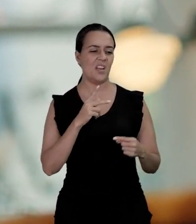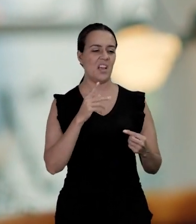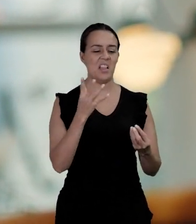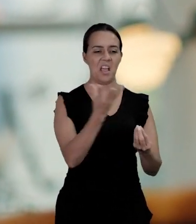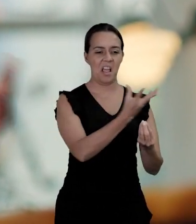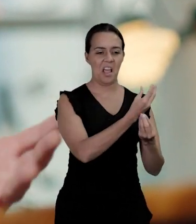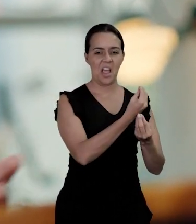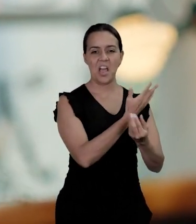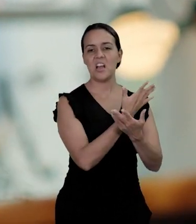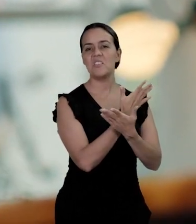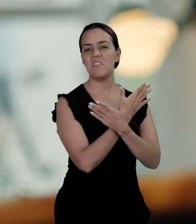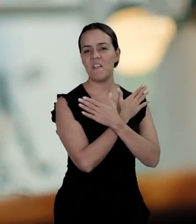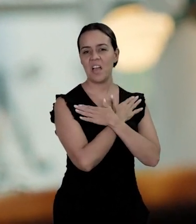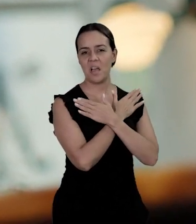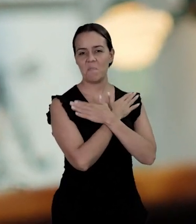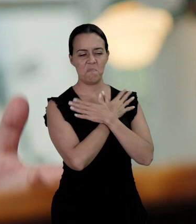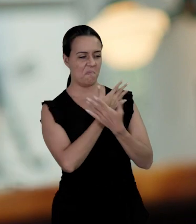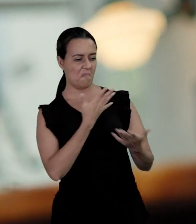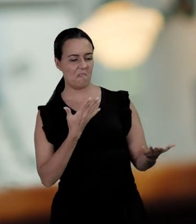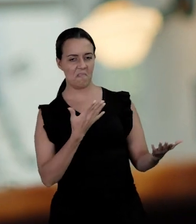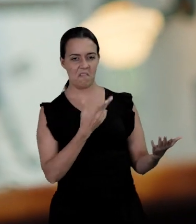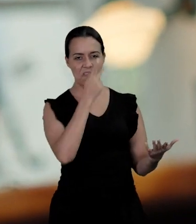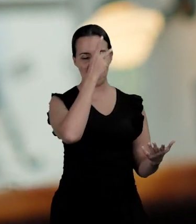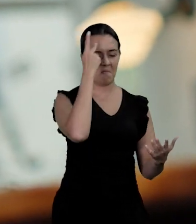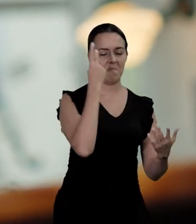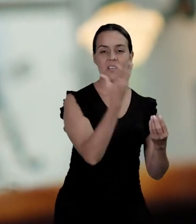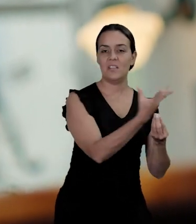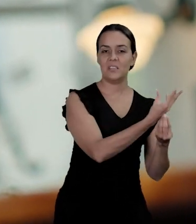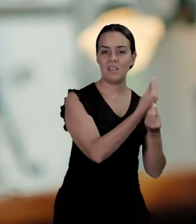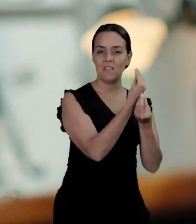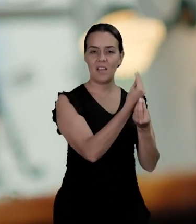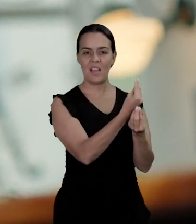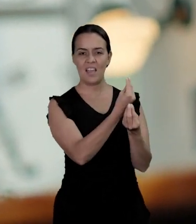o tempo todo, sem saber, assistindo série, vendo novela.